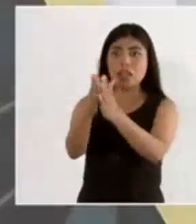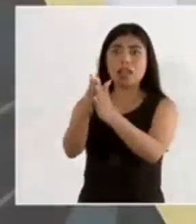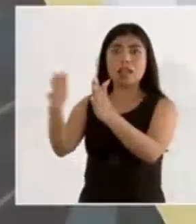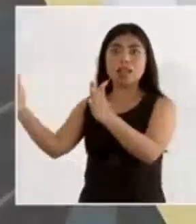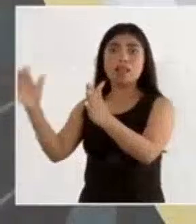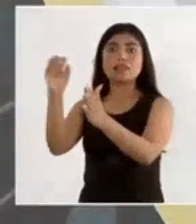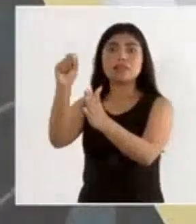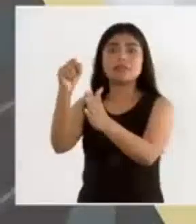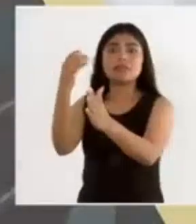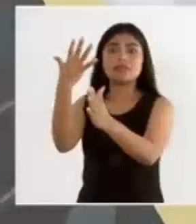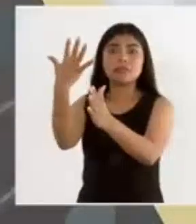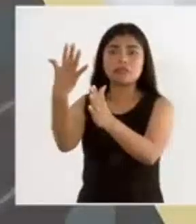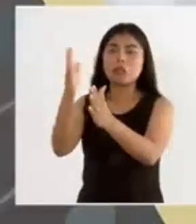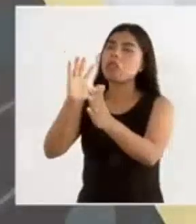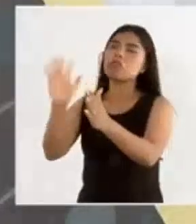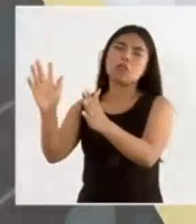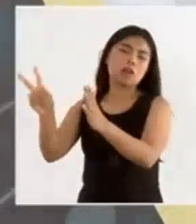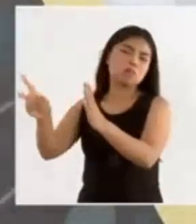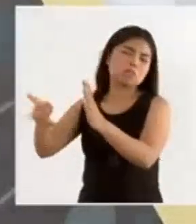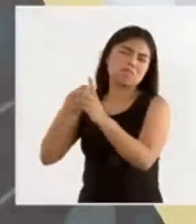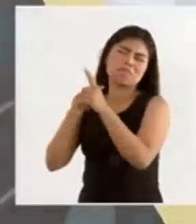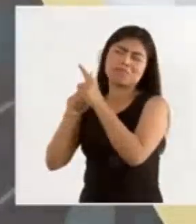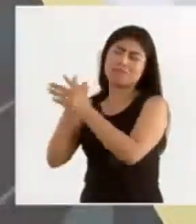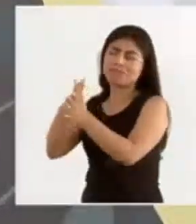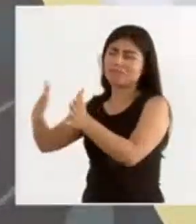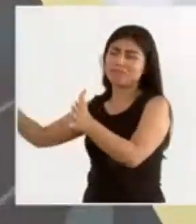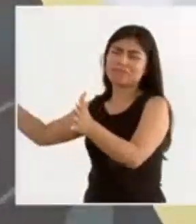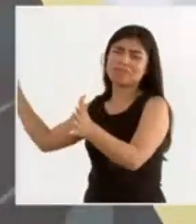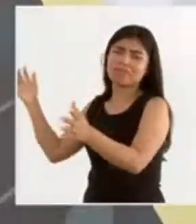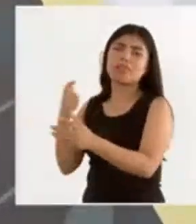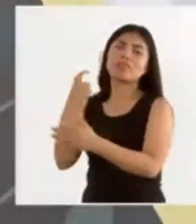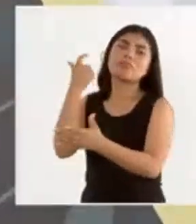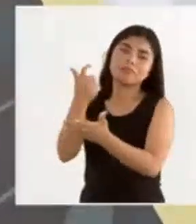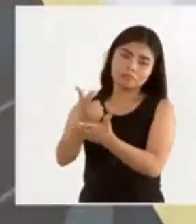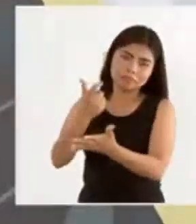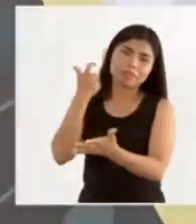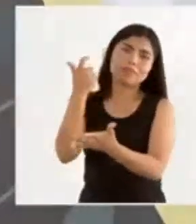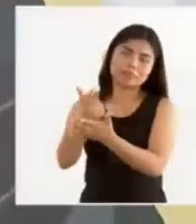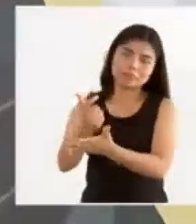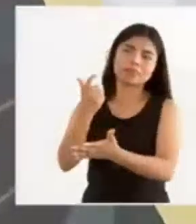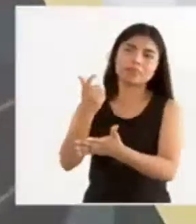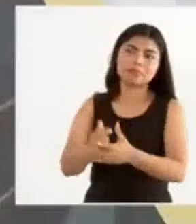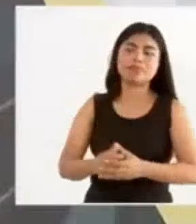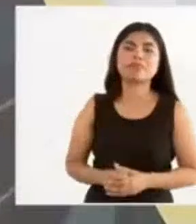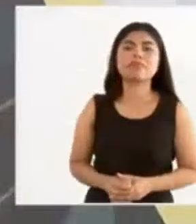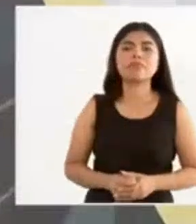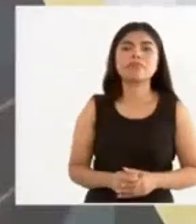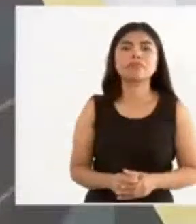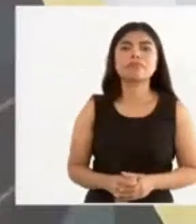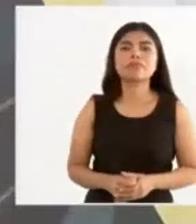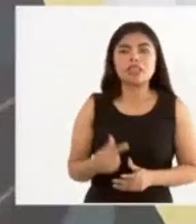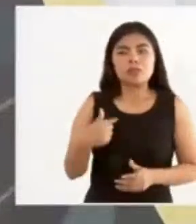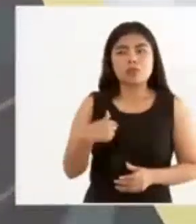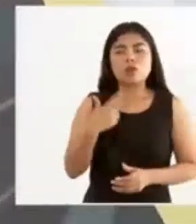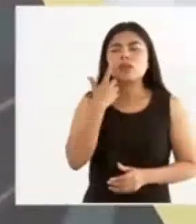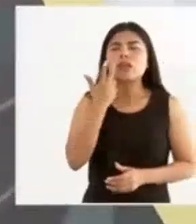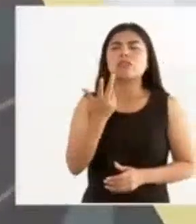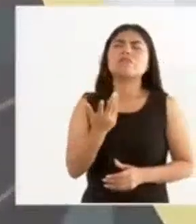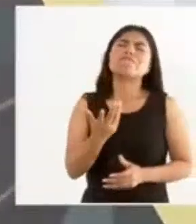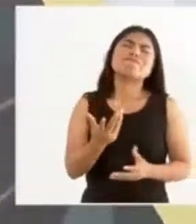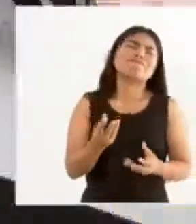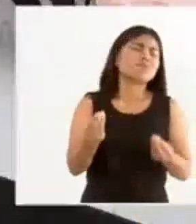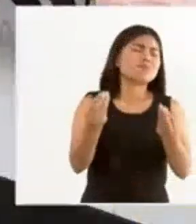para adulto mayor. Aprovecho para reconocer el trabajo de las amas de casa, así a todas